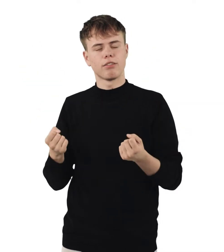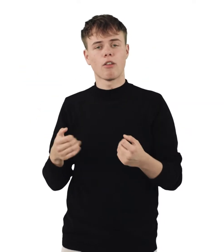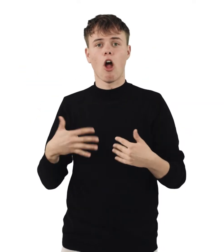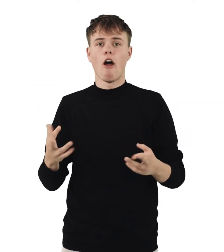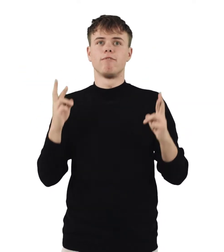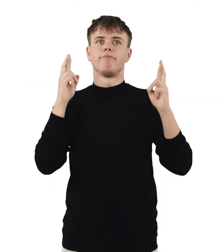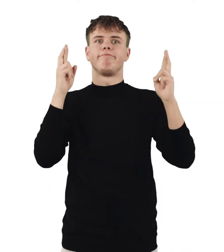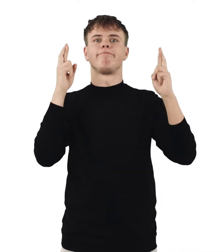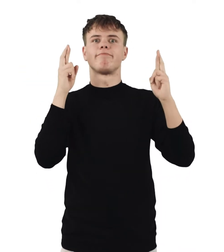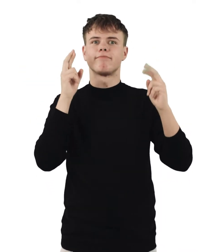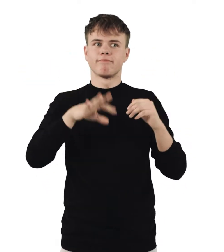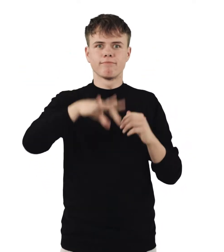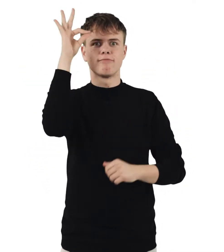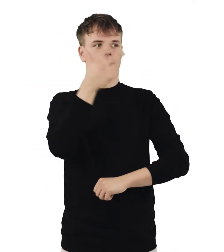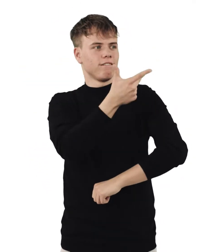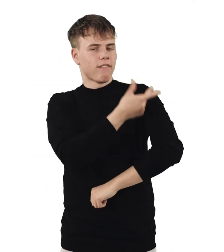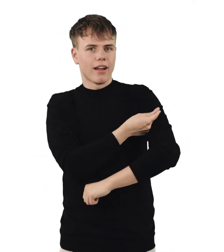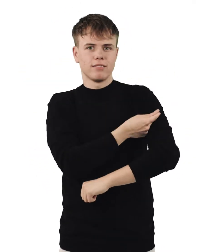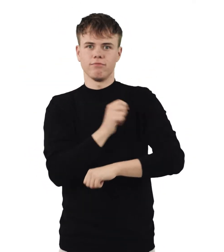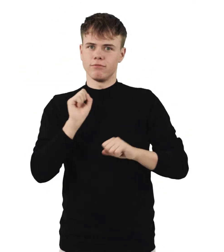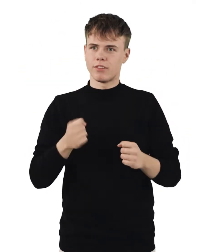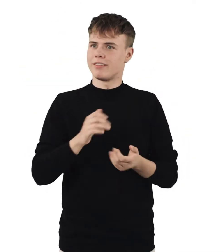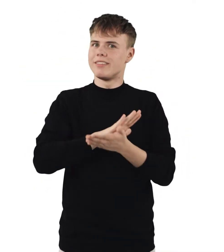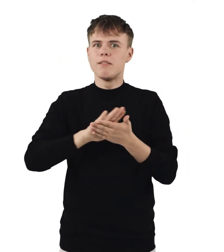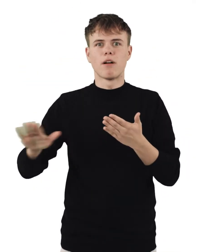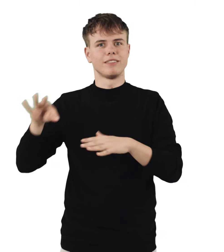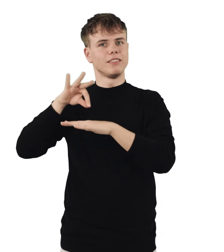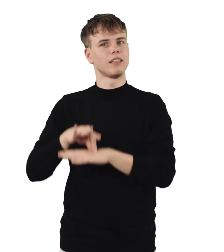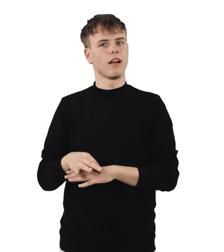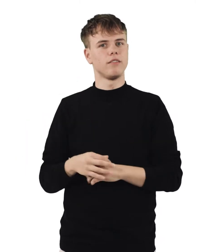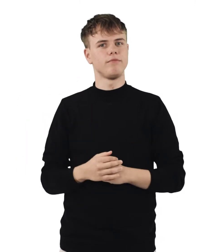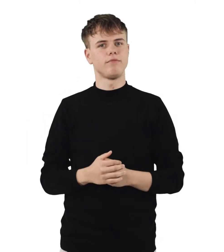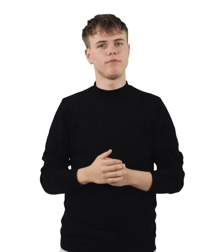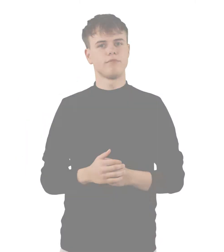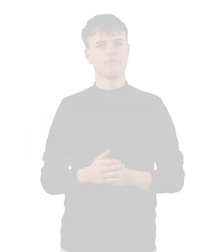en misschien zelfs kunnen voorkomen dat mensen het virus krijgen, door medicijnen en vaccins te maken.